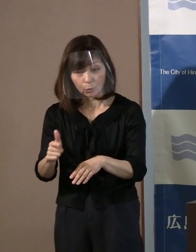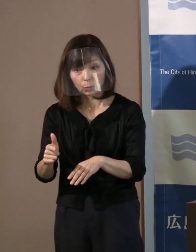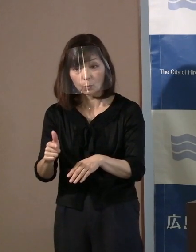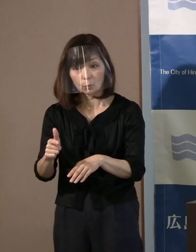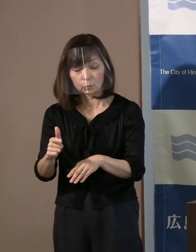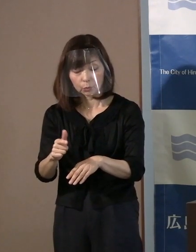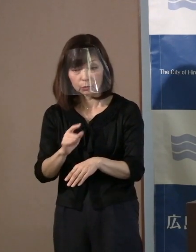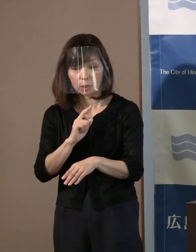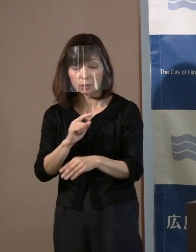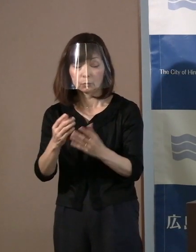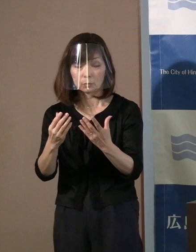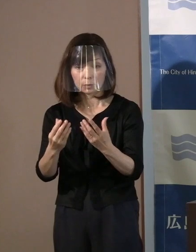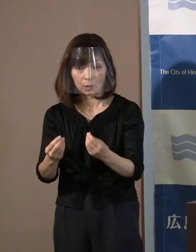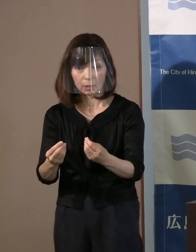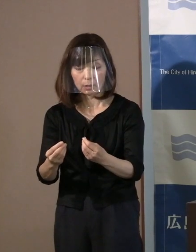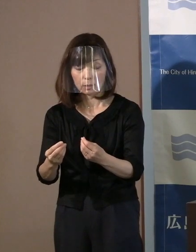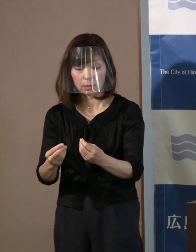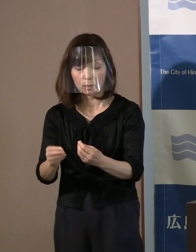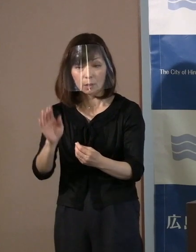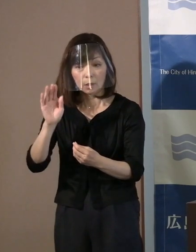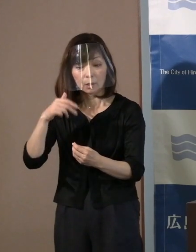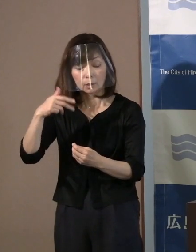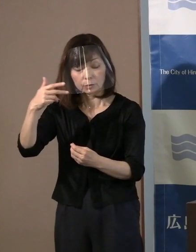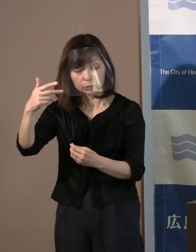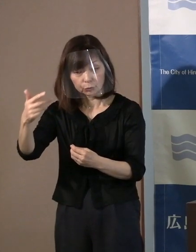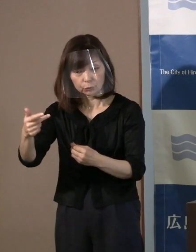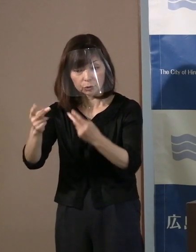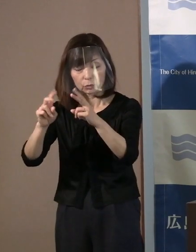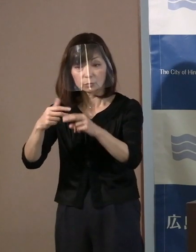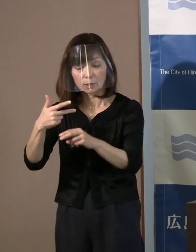来週､市に保存に関する 要望書を出すということなのですけれど､